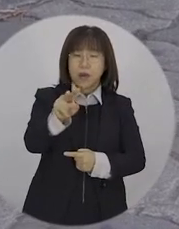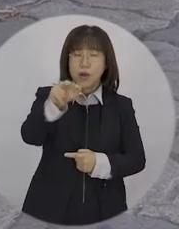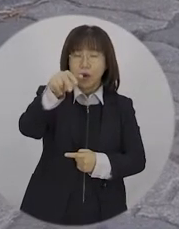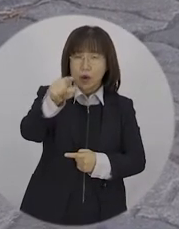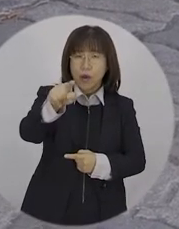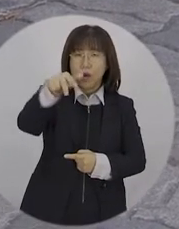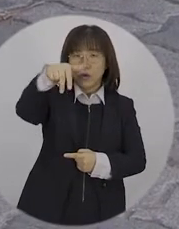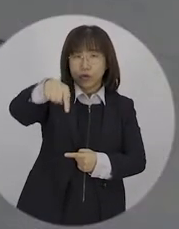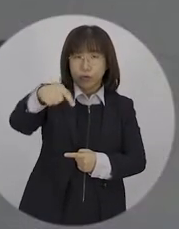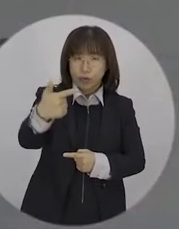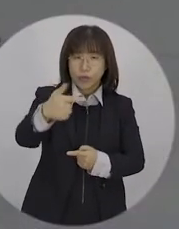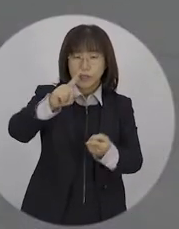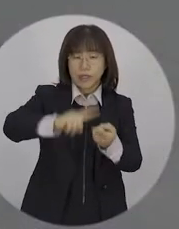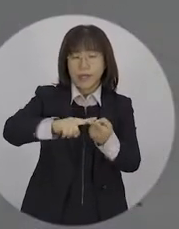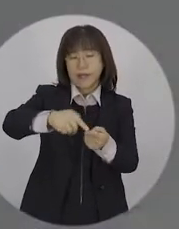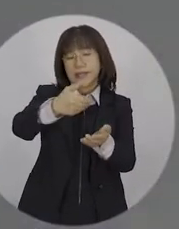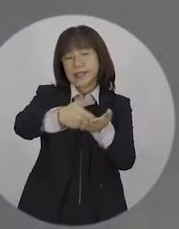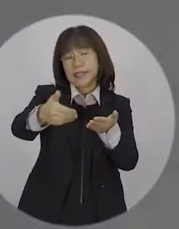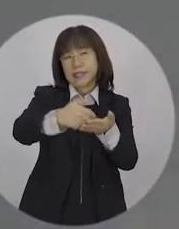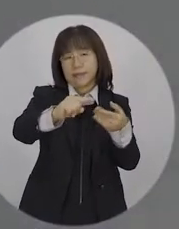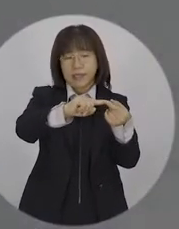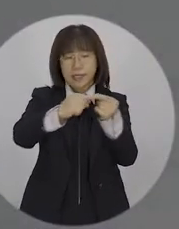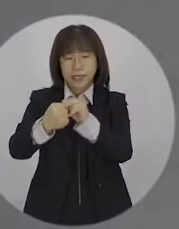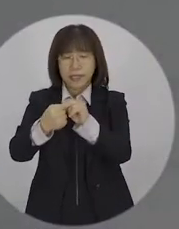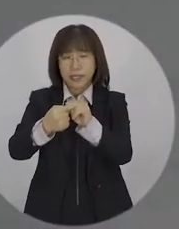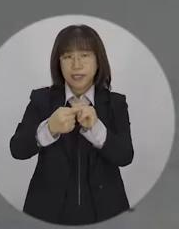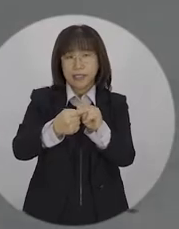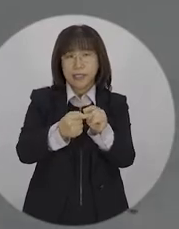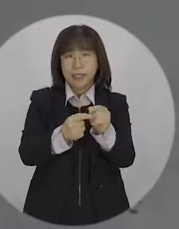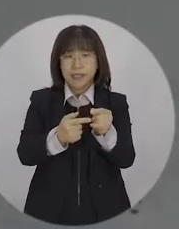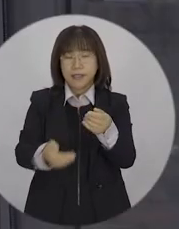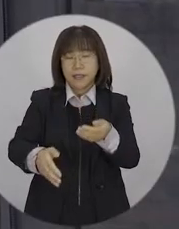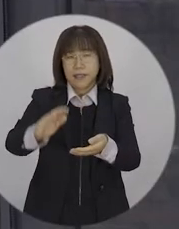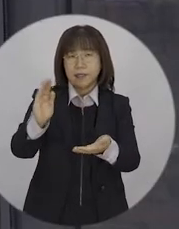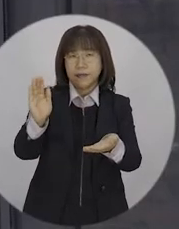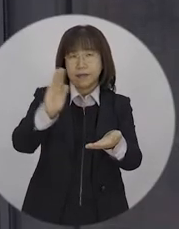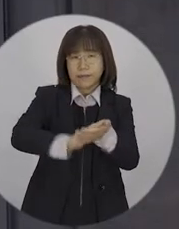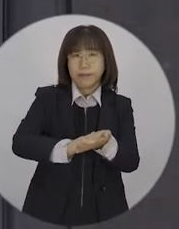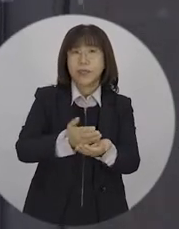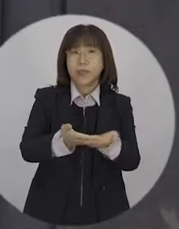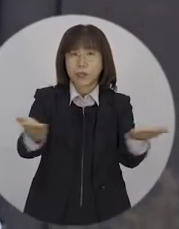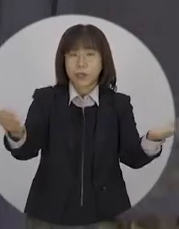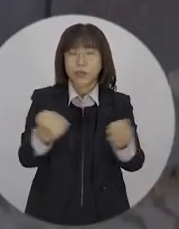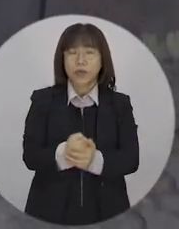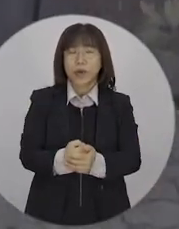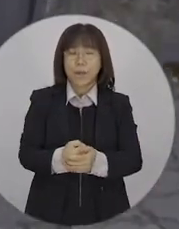Gyeomjae dan Heo Jun dan mengenalkan budaya perwakilan. Operasi kursi ini akan berlangsung sampari Maret tahun depan